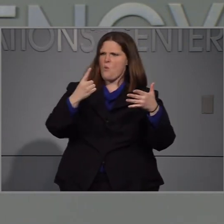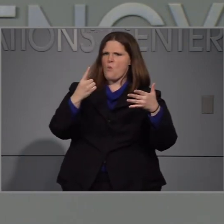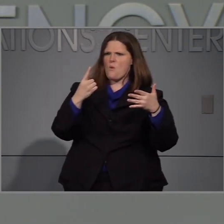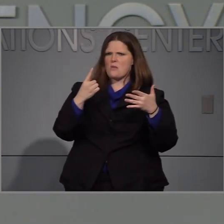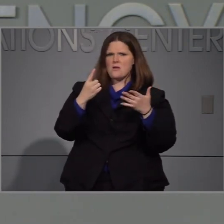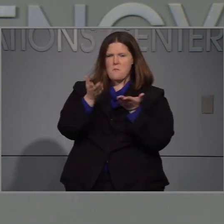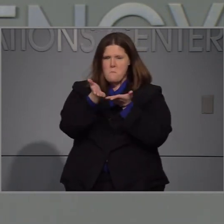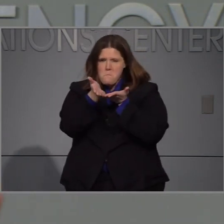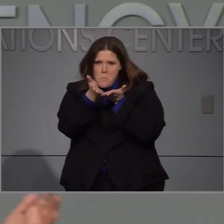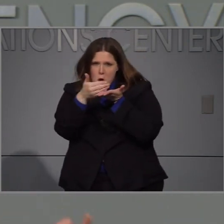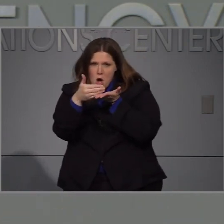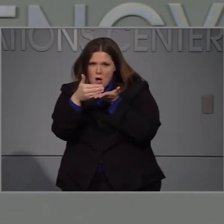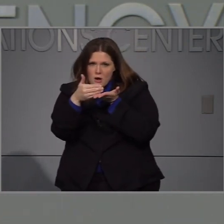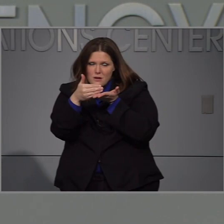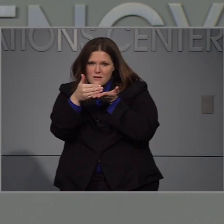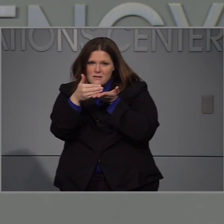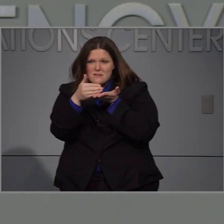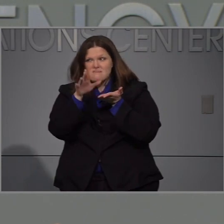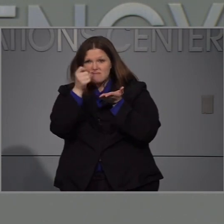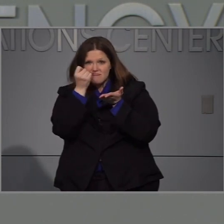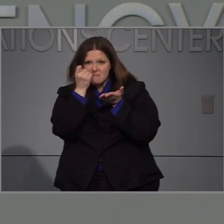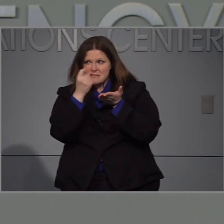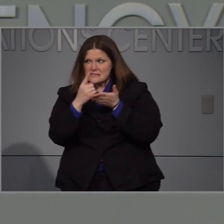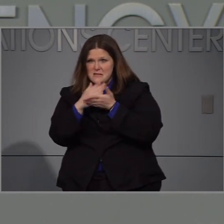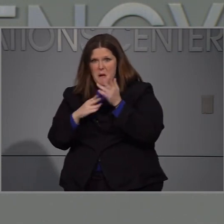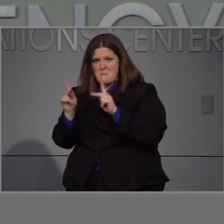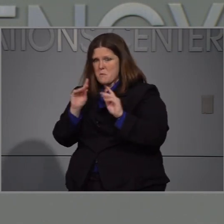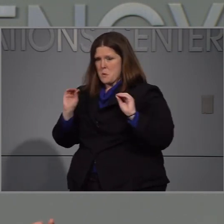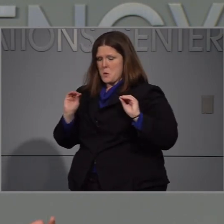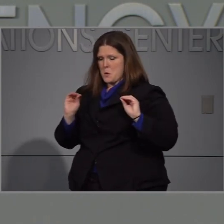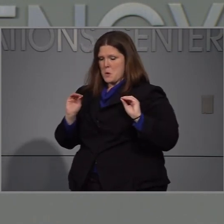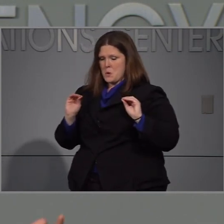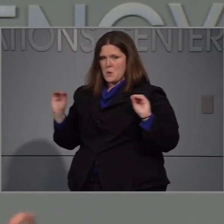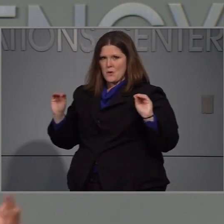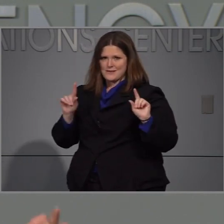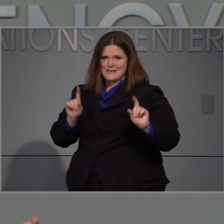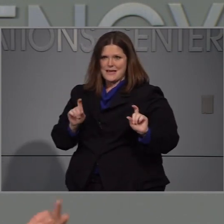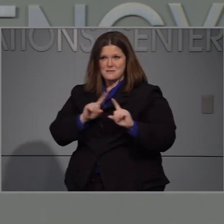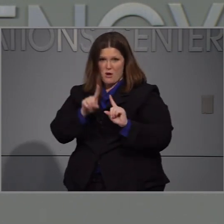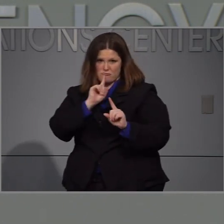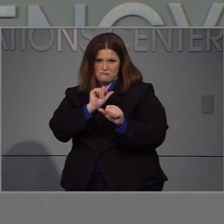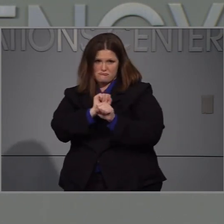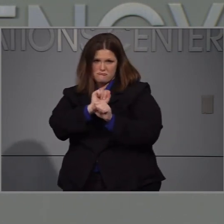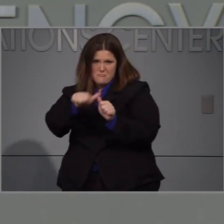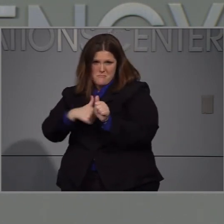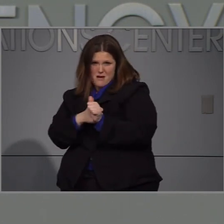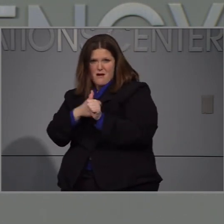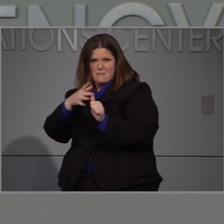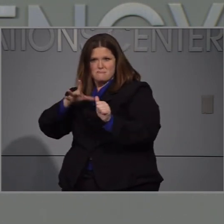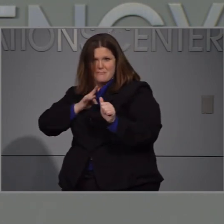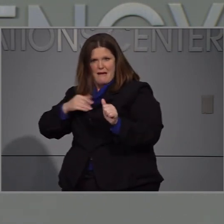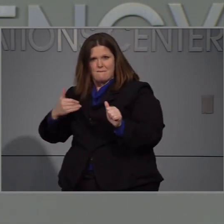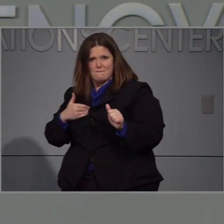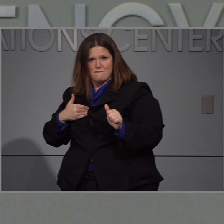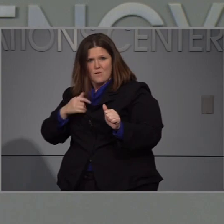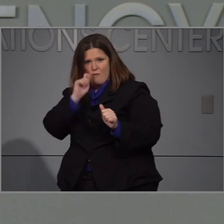confirmados por laboratorio en salida nada más están captando una fracción de lo que es realmente sea el caso de.